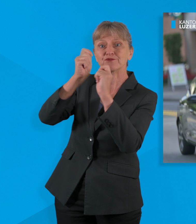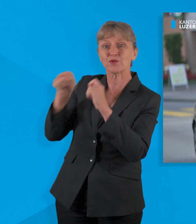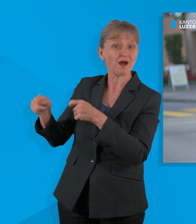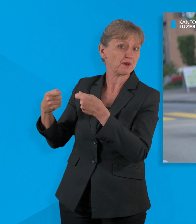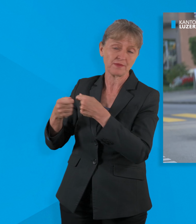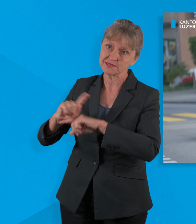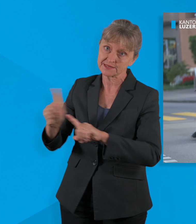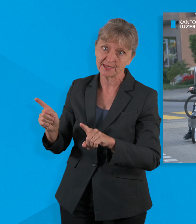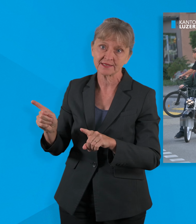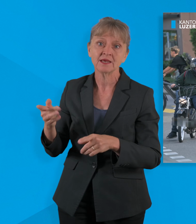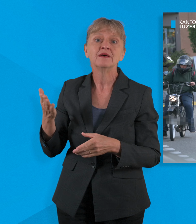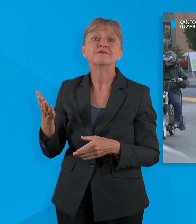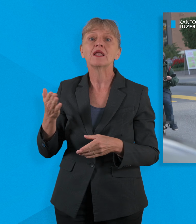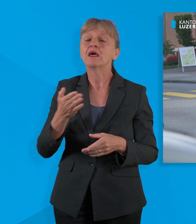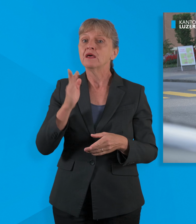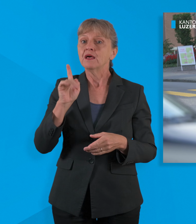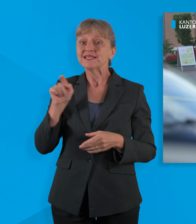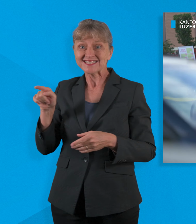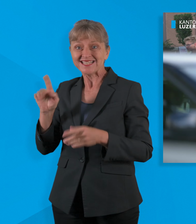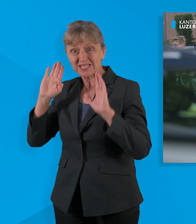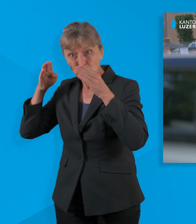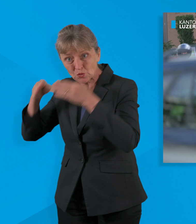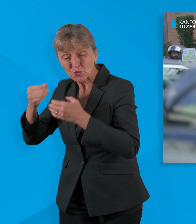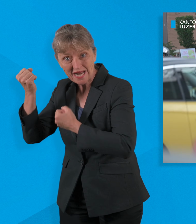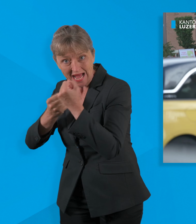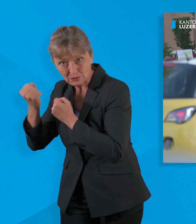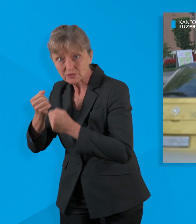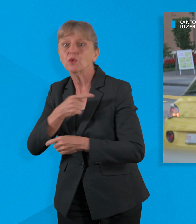Anstatt sämtliche Verkehrsteilnehmerinnen und -teilnehmer gleich zu behandeln,